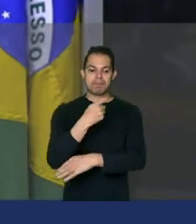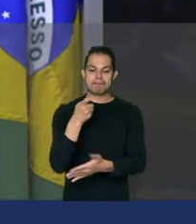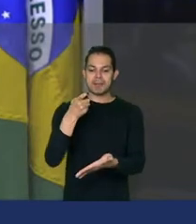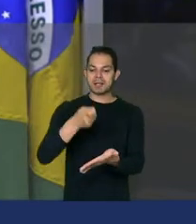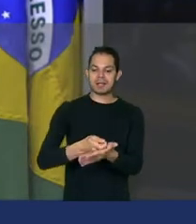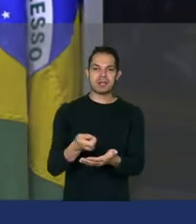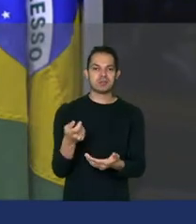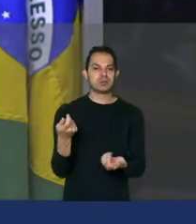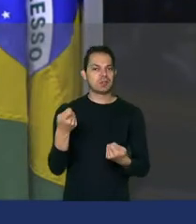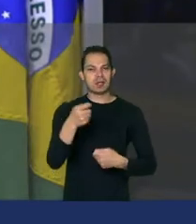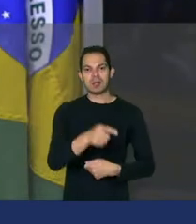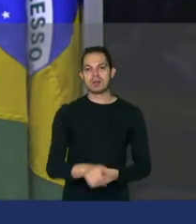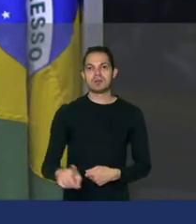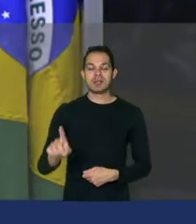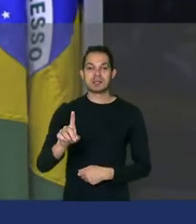DA COBRANÇA DE PEDÁGIO ALI,